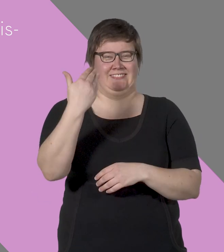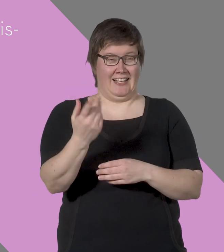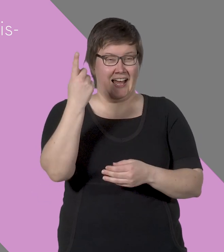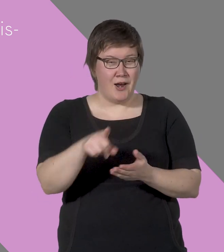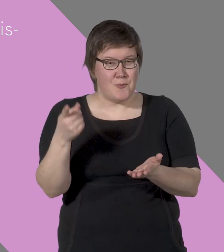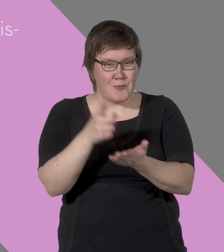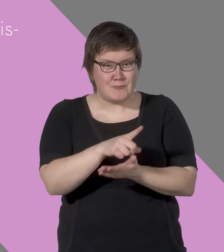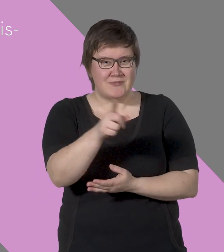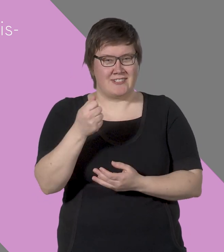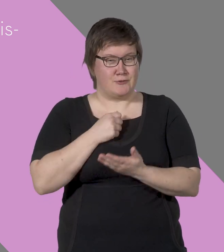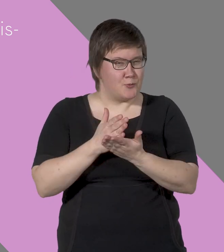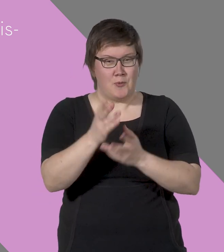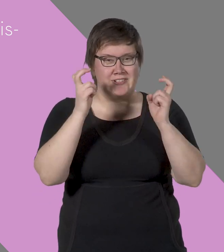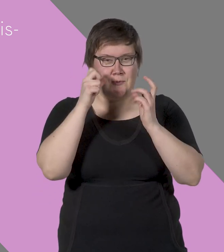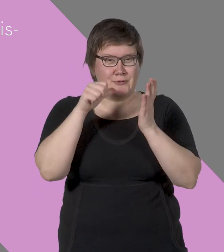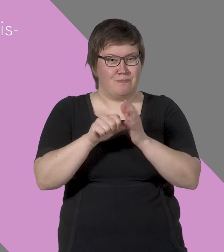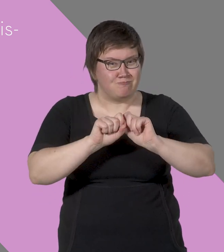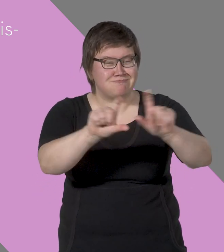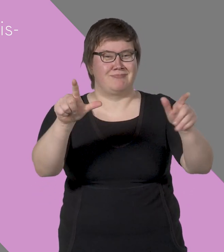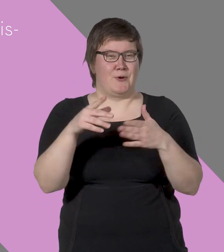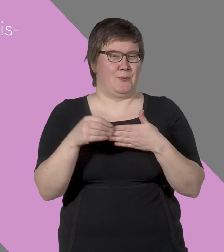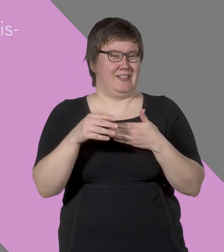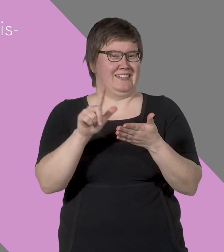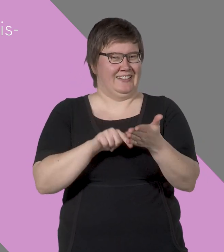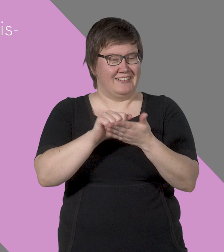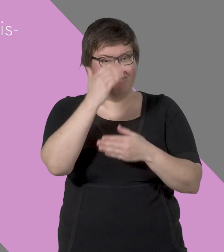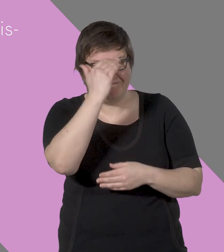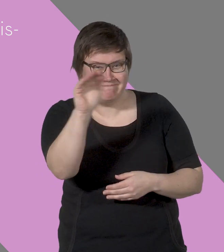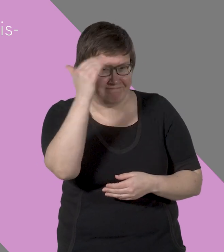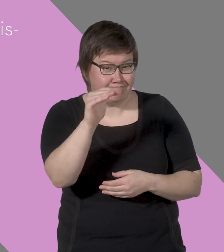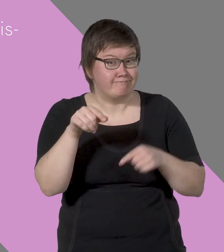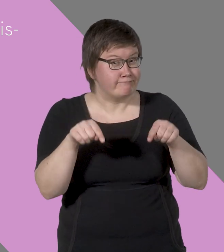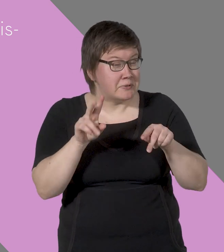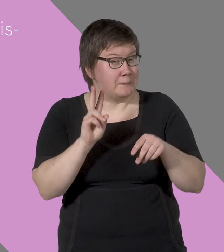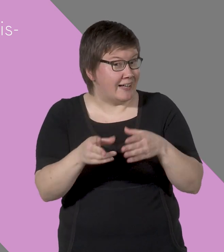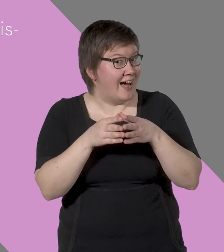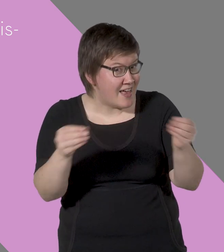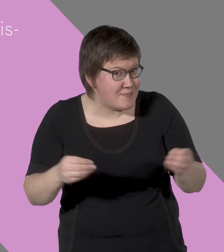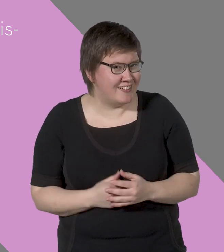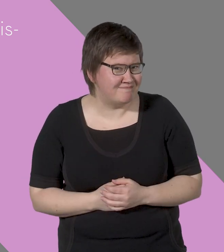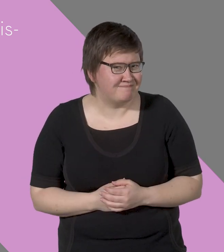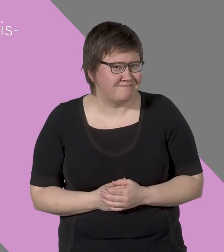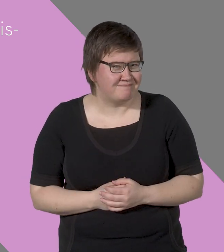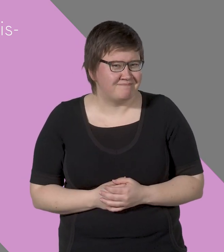niin saat tiedotteet suoraan omaan sähköpostilaatikkoosi kerran kuukaudessa, - ja vieläpä täysin ilmaiseksi!